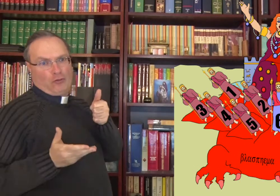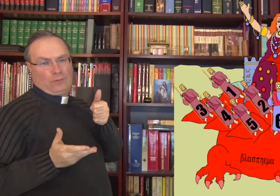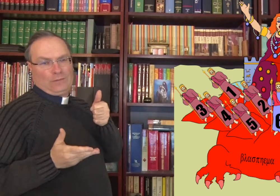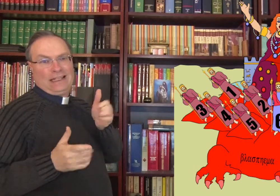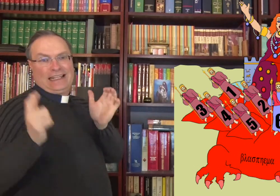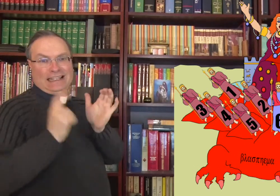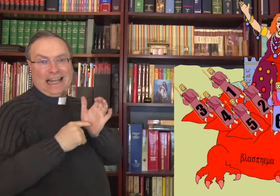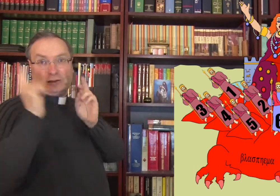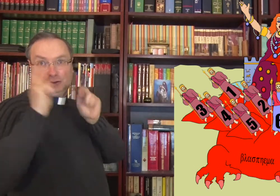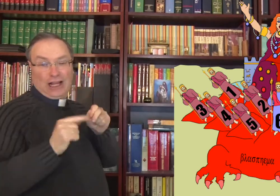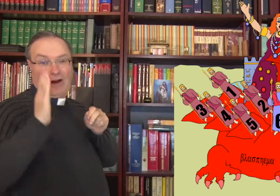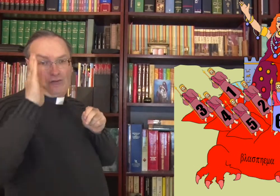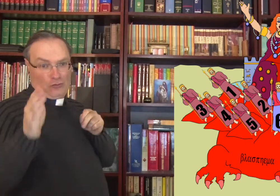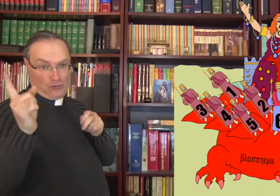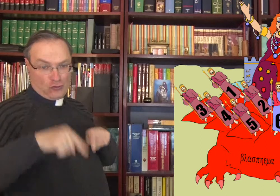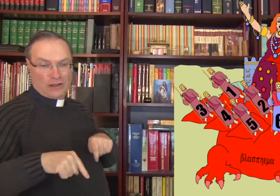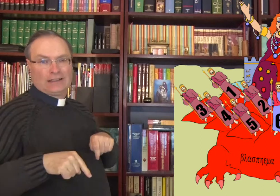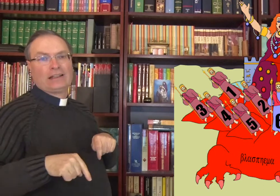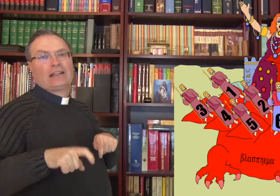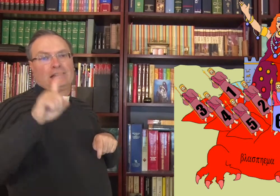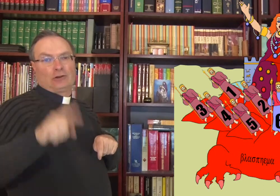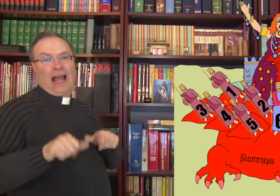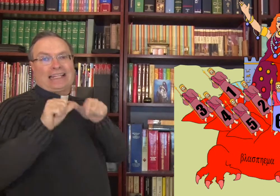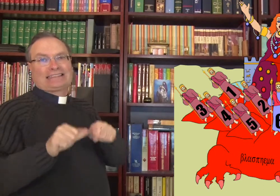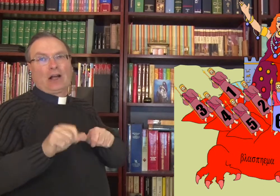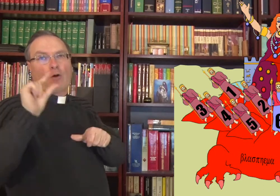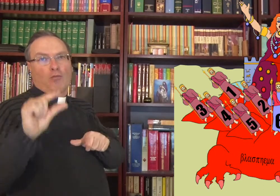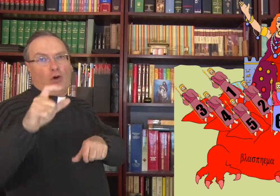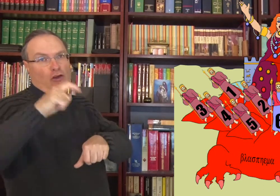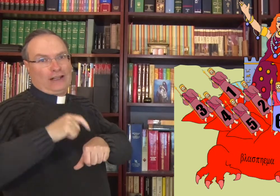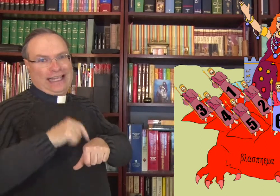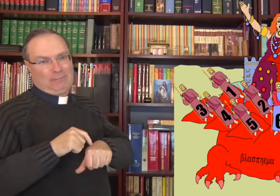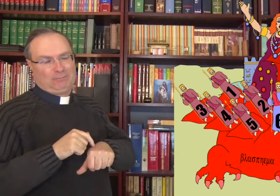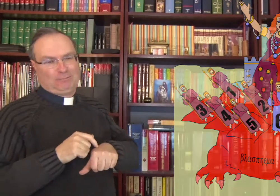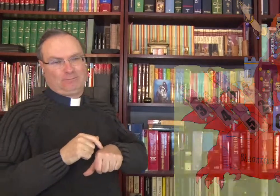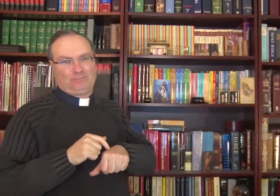Et quand il sera venu, il ne doit rester que peu de temps.